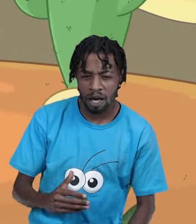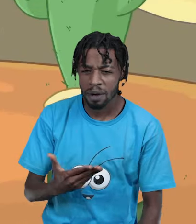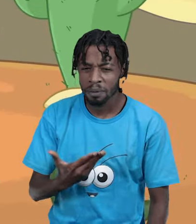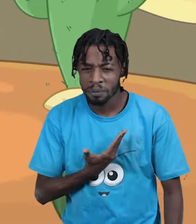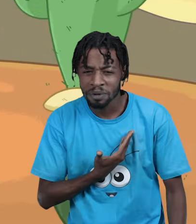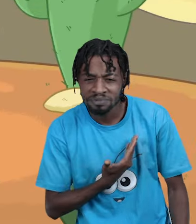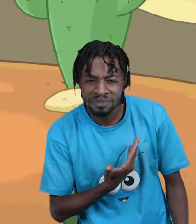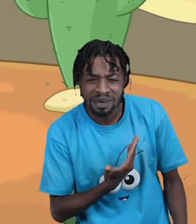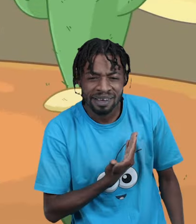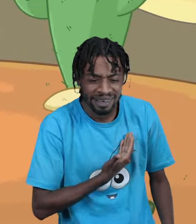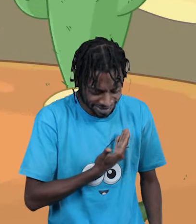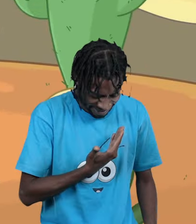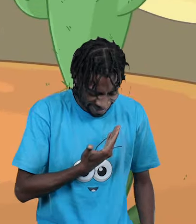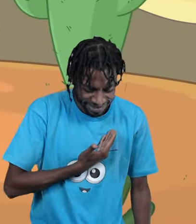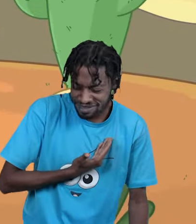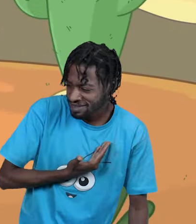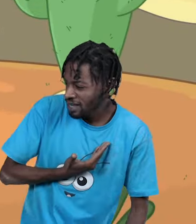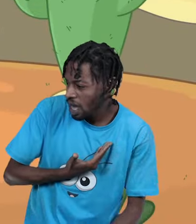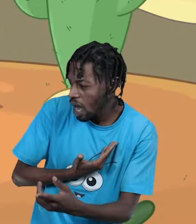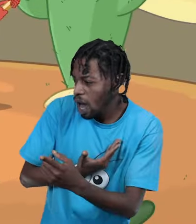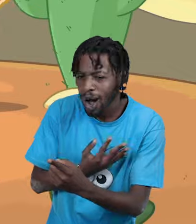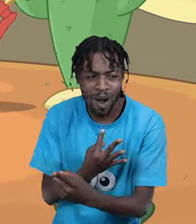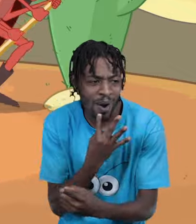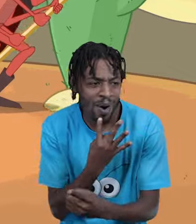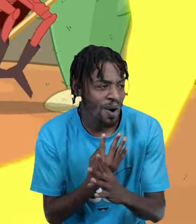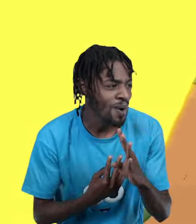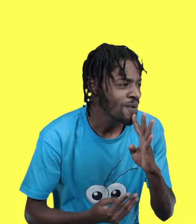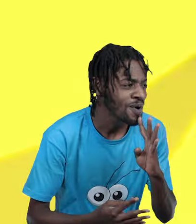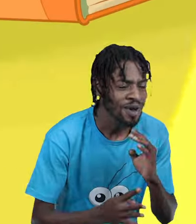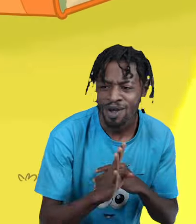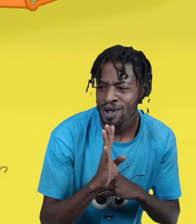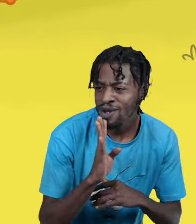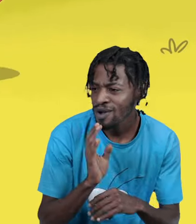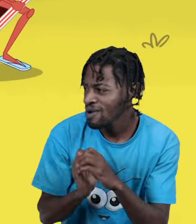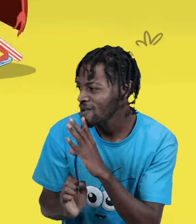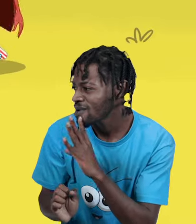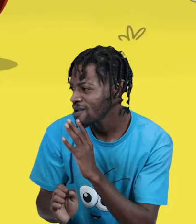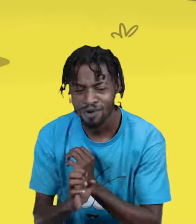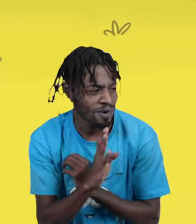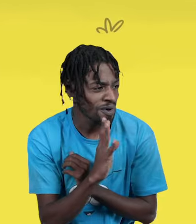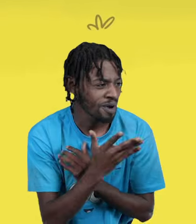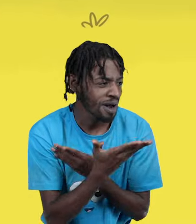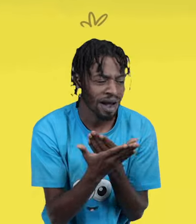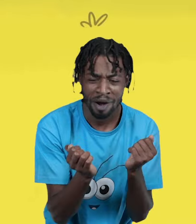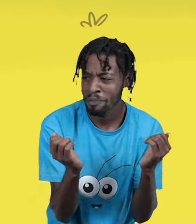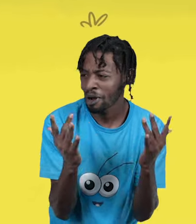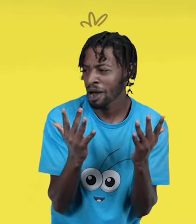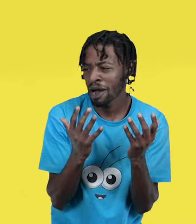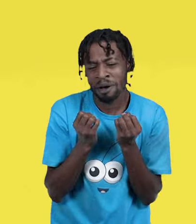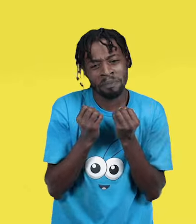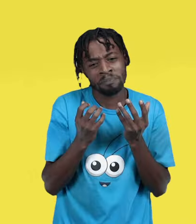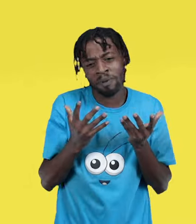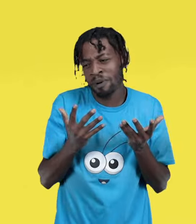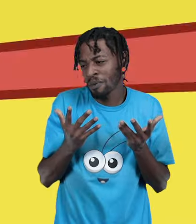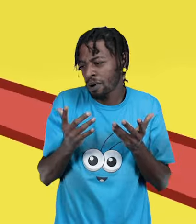Fazer amigos é bom demais E as diferenças Não existem mais